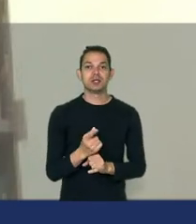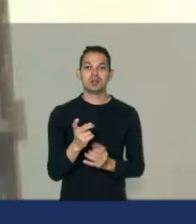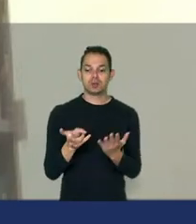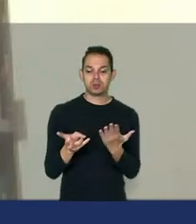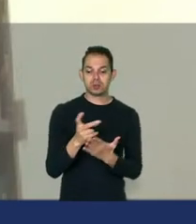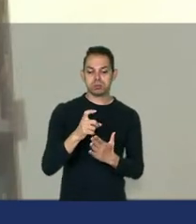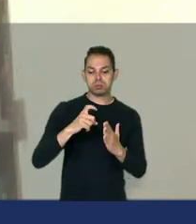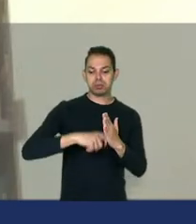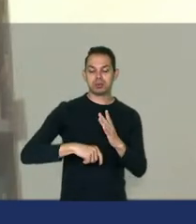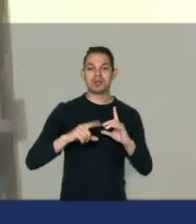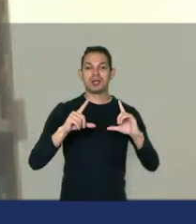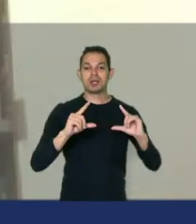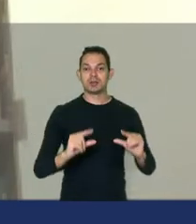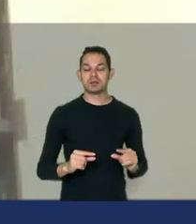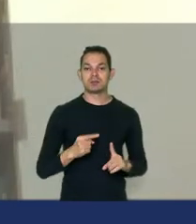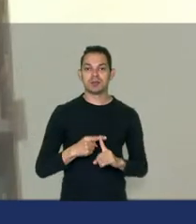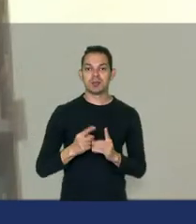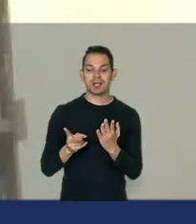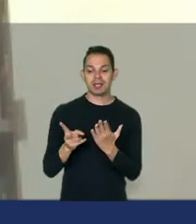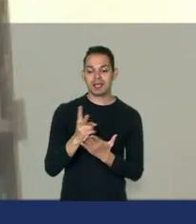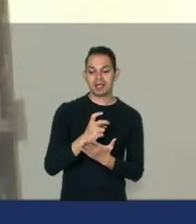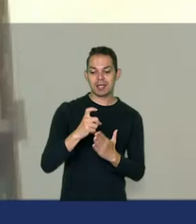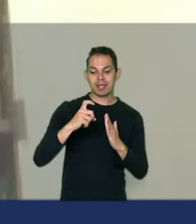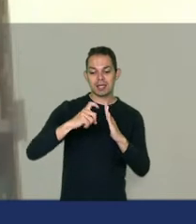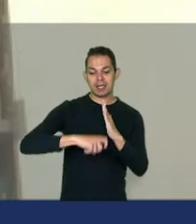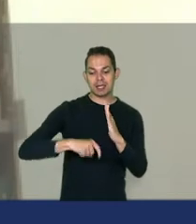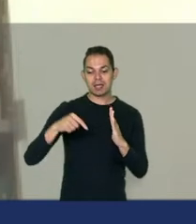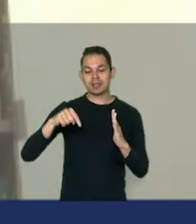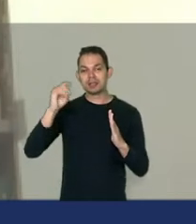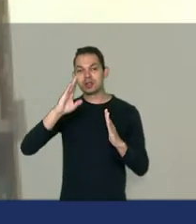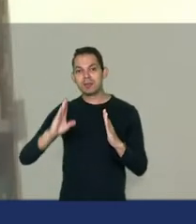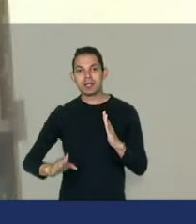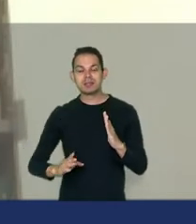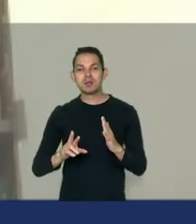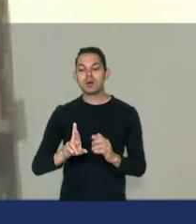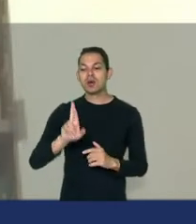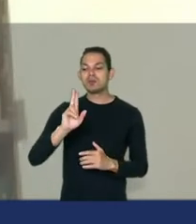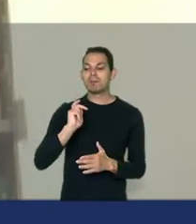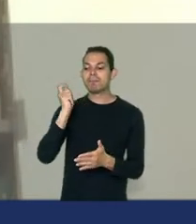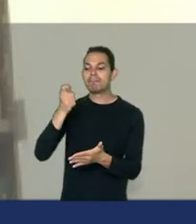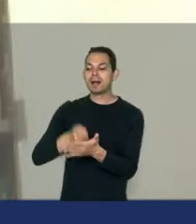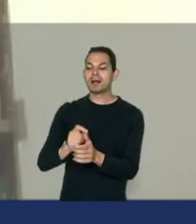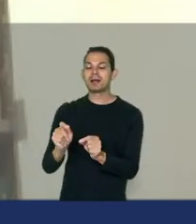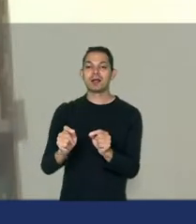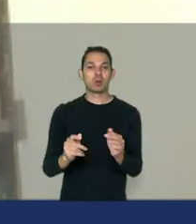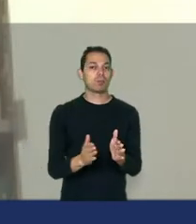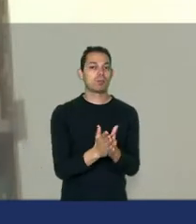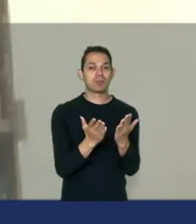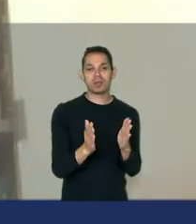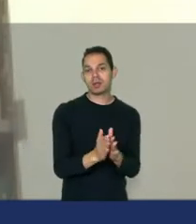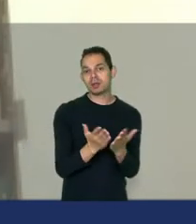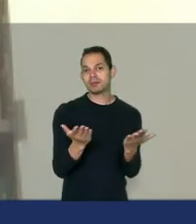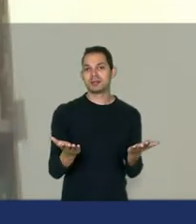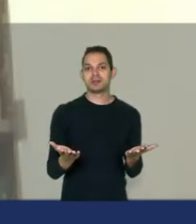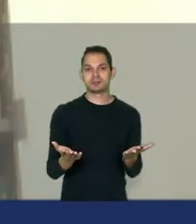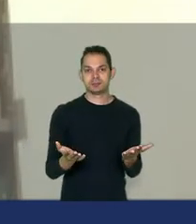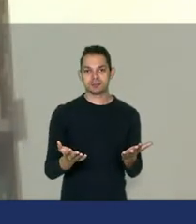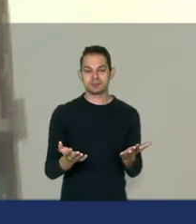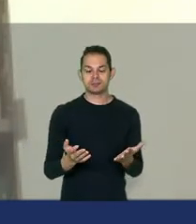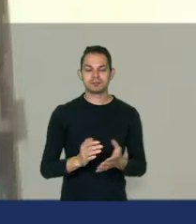E DA INTERNET, QUE REDUZ A TRIBUTAÇÃO. PORQUE A CARGA TRIBUTÁRIA NO BRASIL, QUEM PAGA É O TRABALHADOR, QUEM PAGA É O POBRE NO CONSUMO.